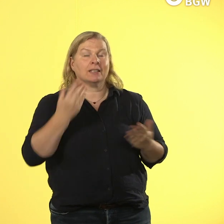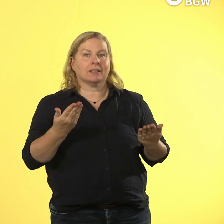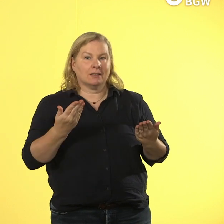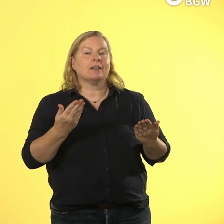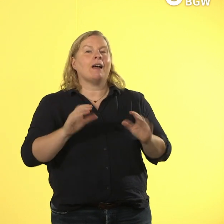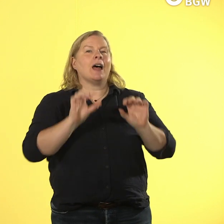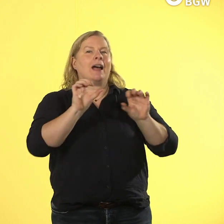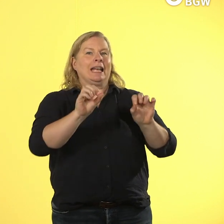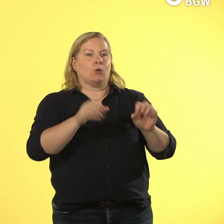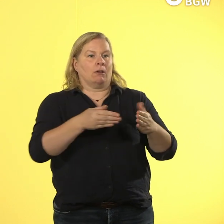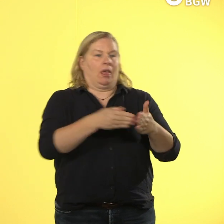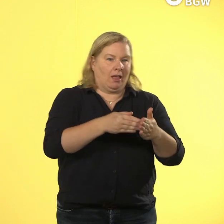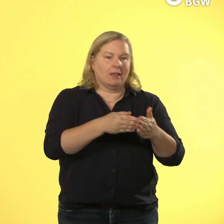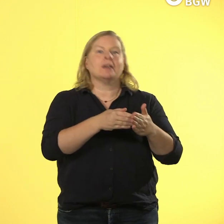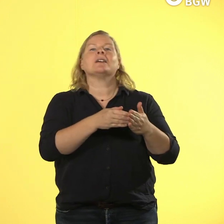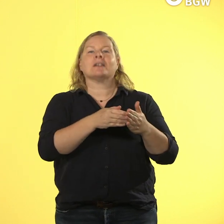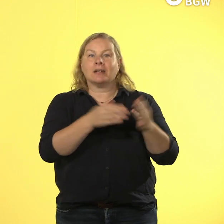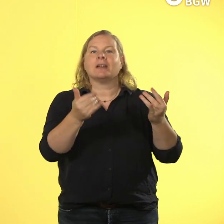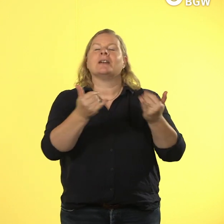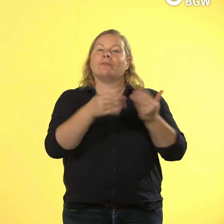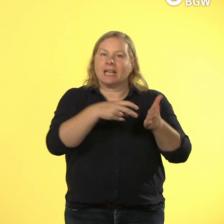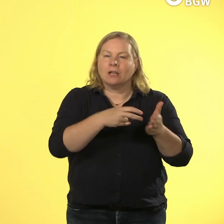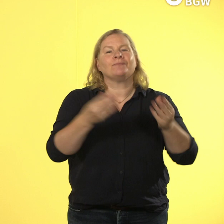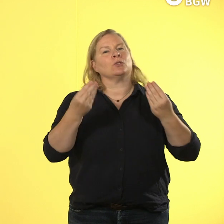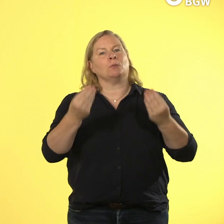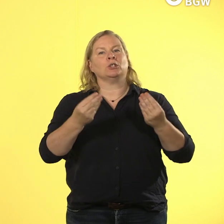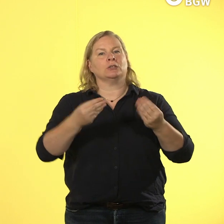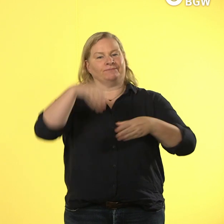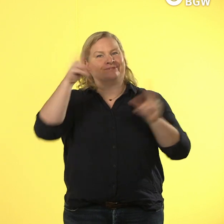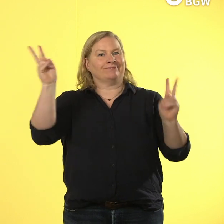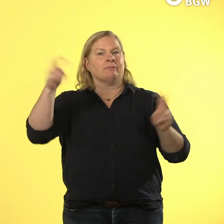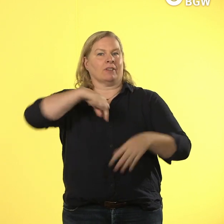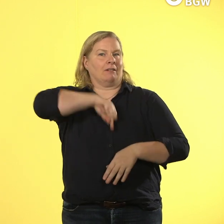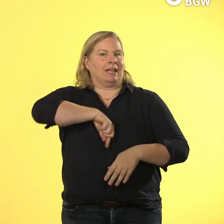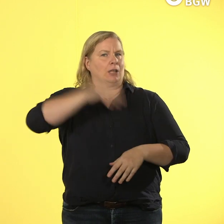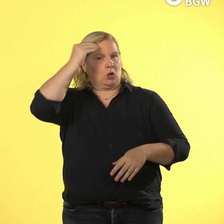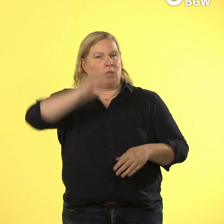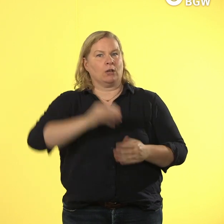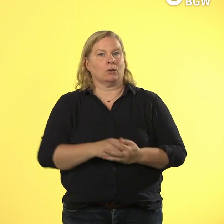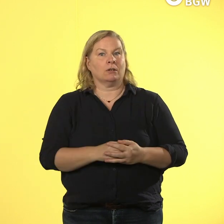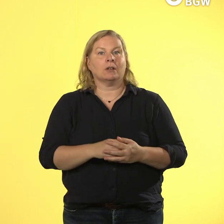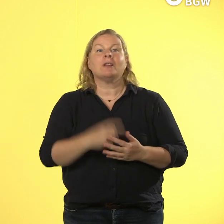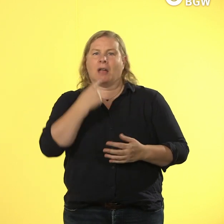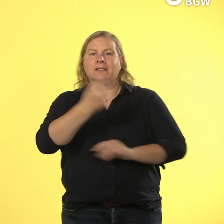Dann sage ich: "Ah! Vergiss es, die Einrichtung ist wie ein Tanker. Ich bin schon so lange dabei.